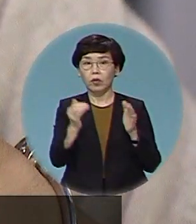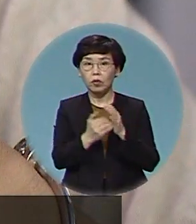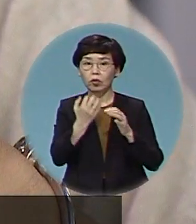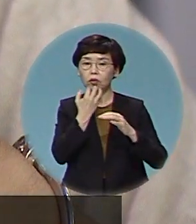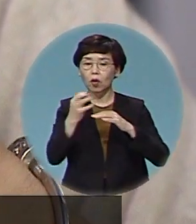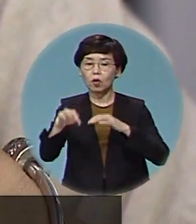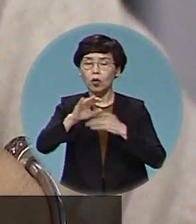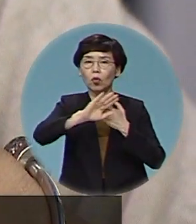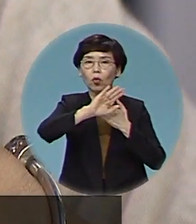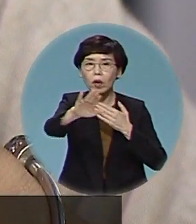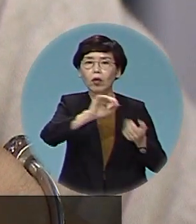비수도권의 n차 감염도 이어지고 있습니다.